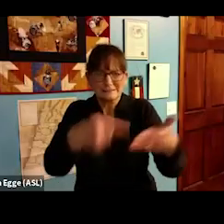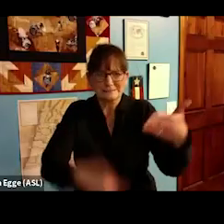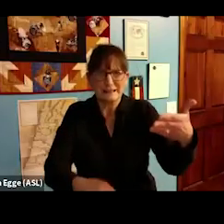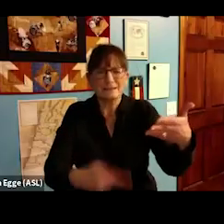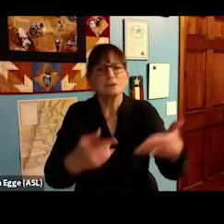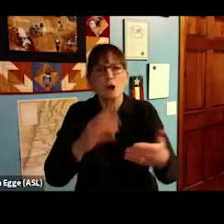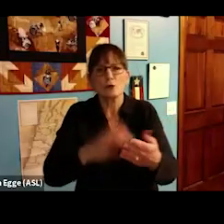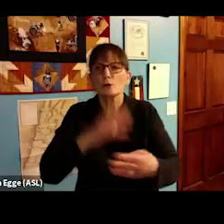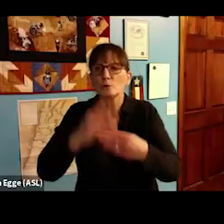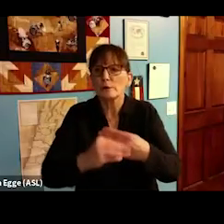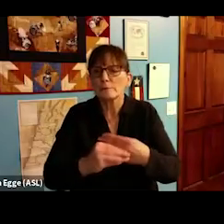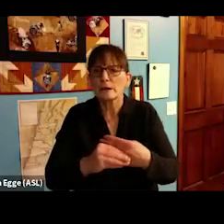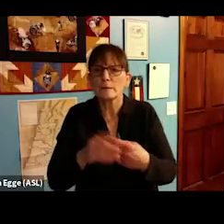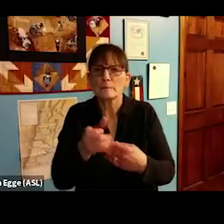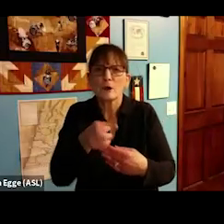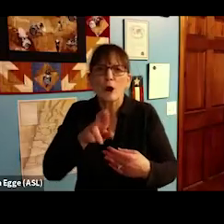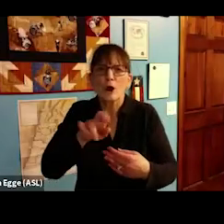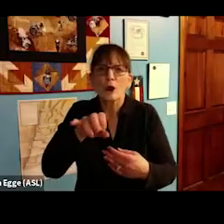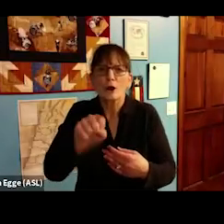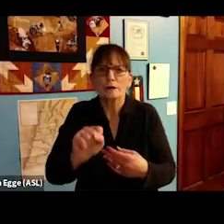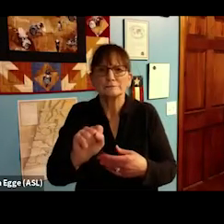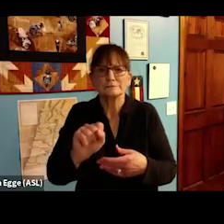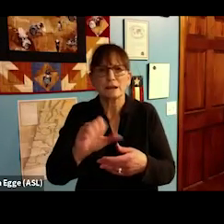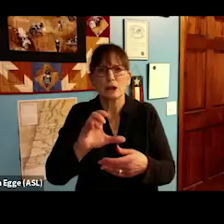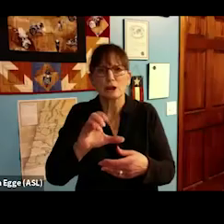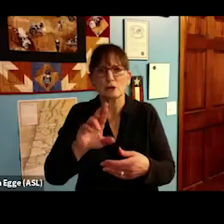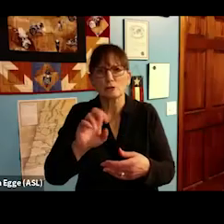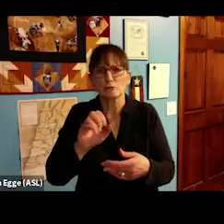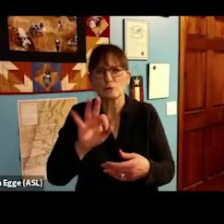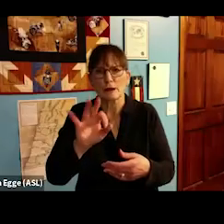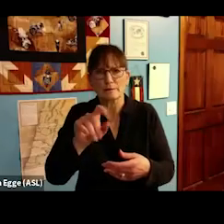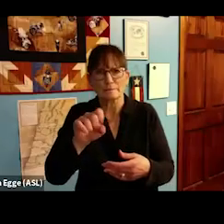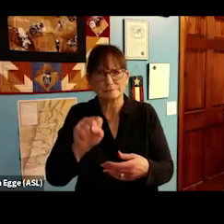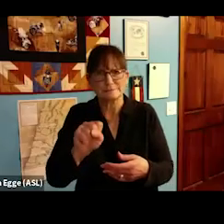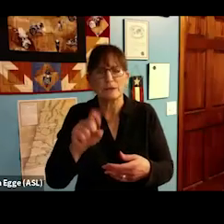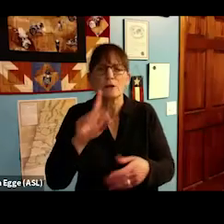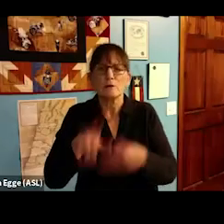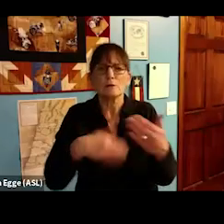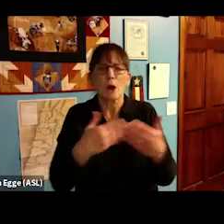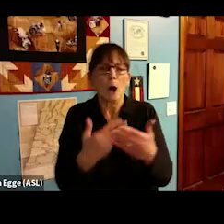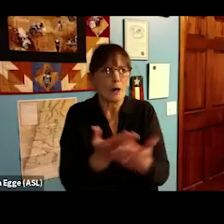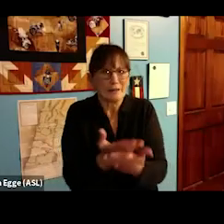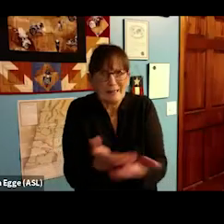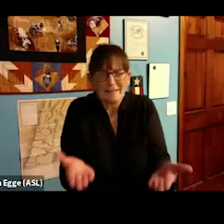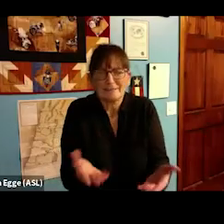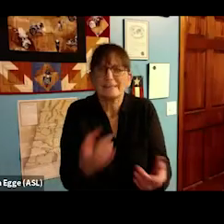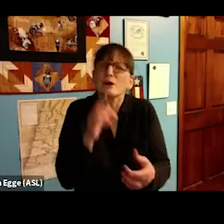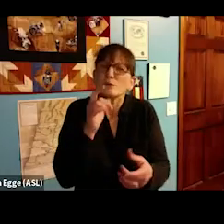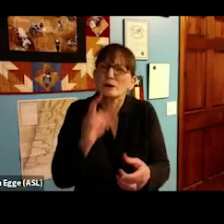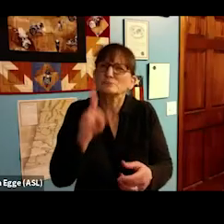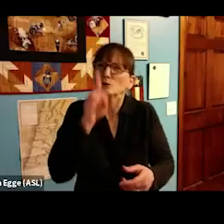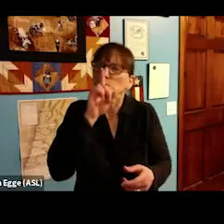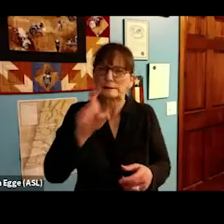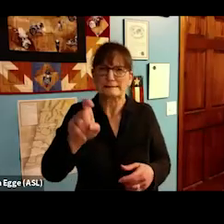o si están en contacto con el DDS de su estado, hay un contacto designado de DDS